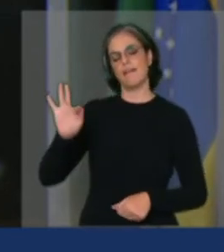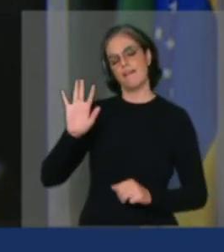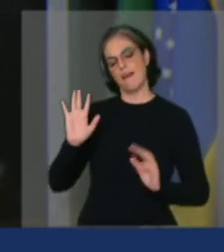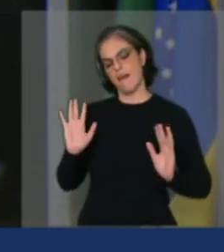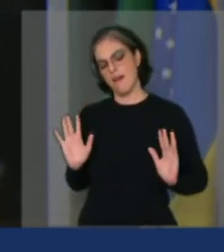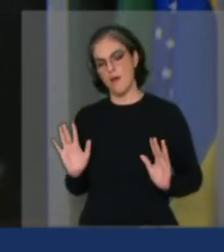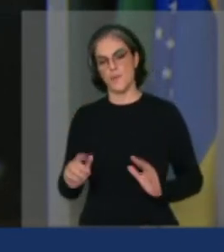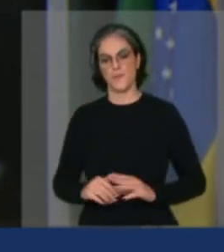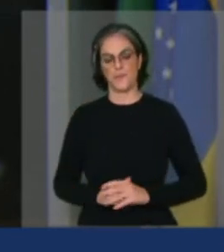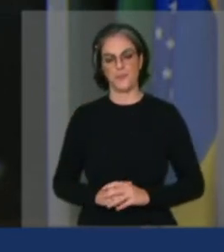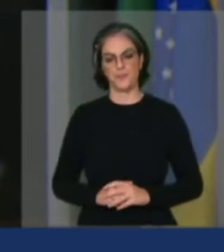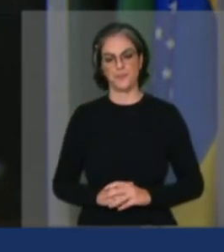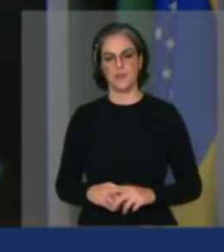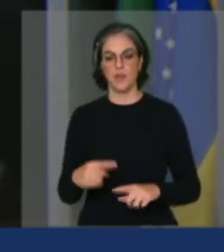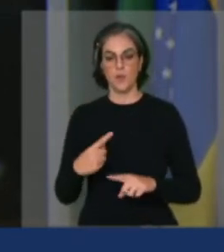FEDERAL. QUANDO OS PILO ÁREAS DA DEMOCRACIA ESTÃO SENDO